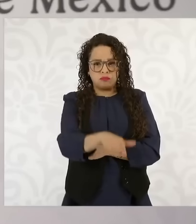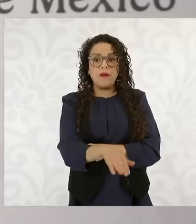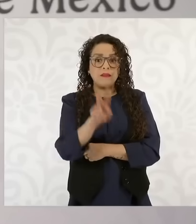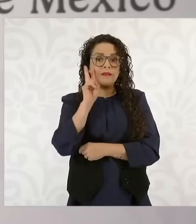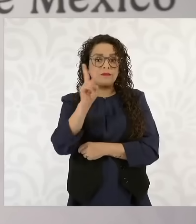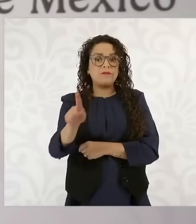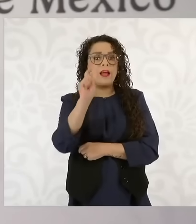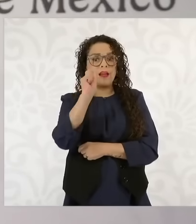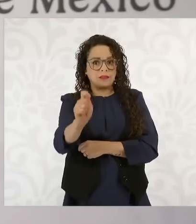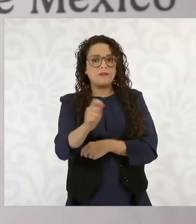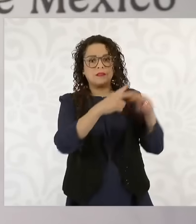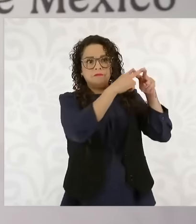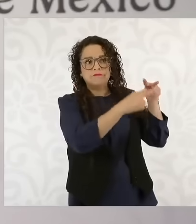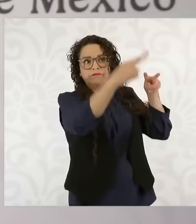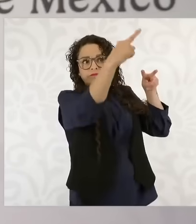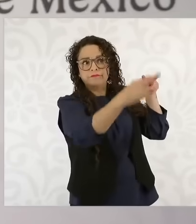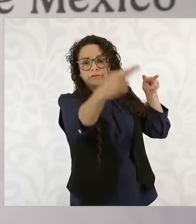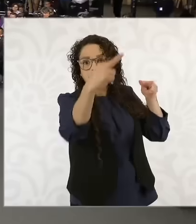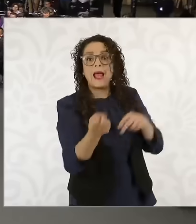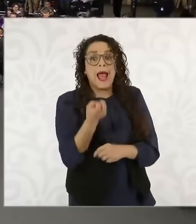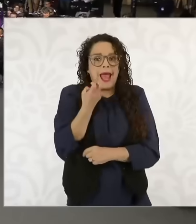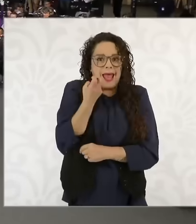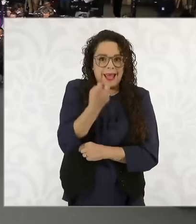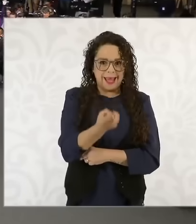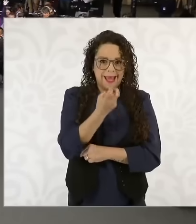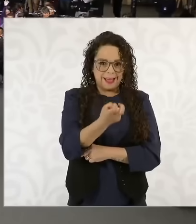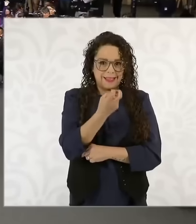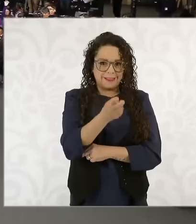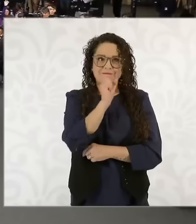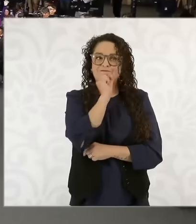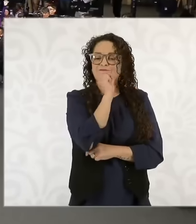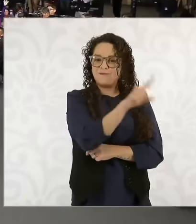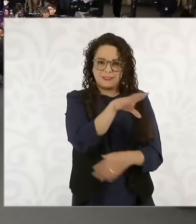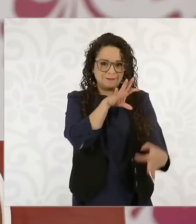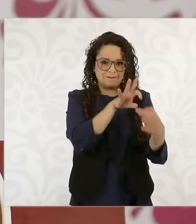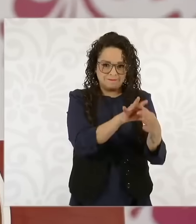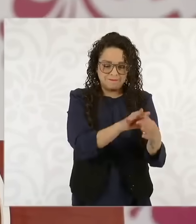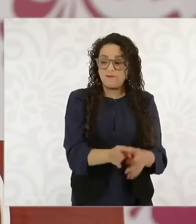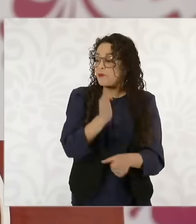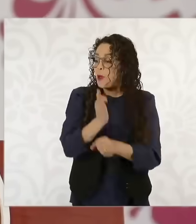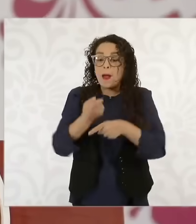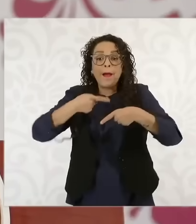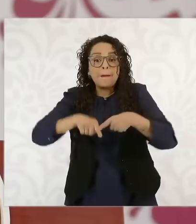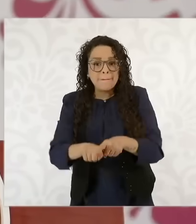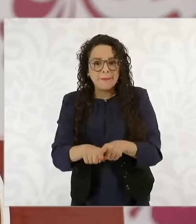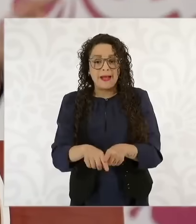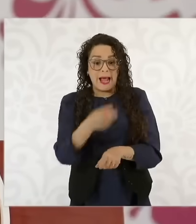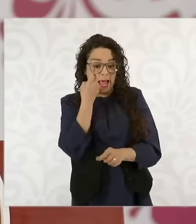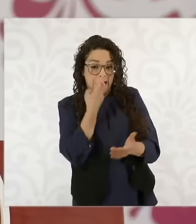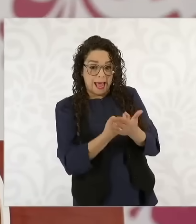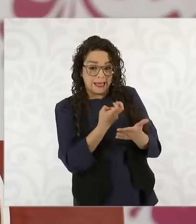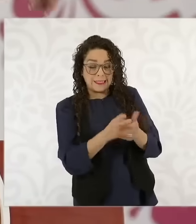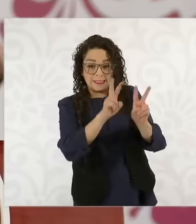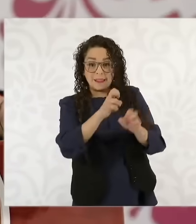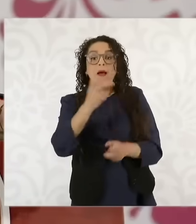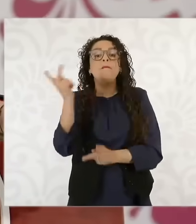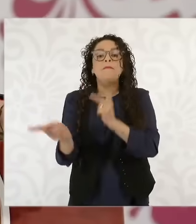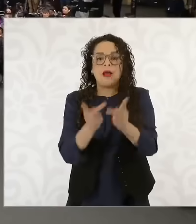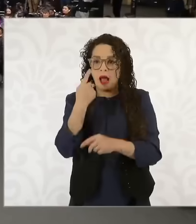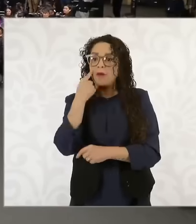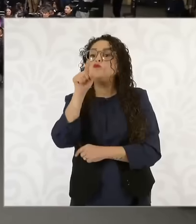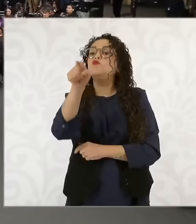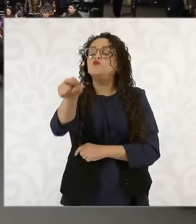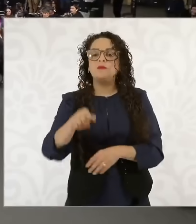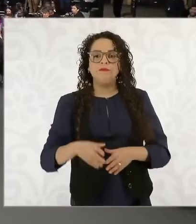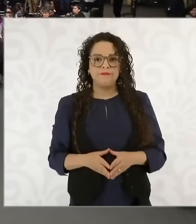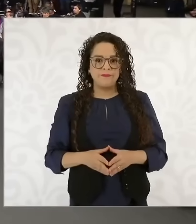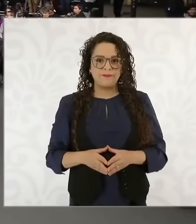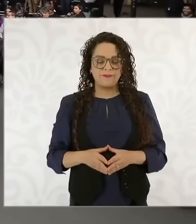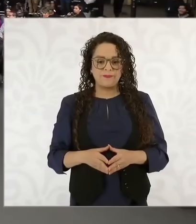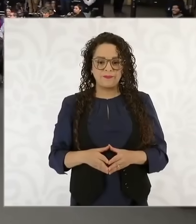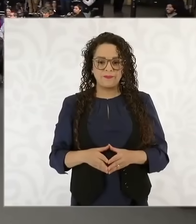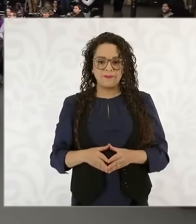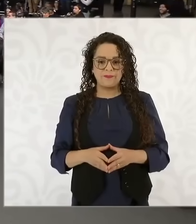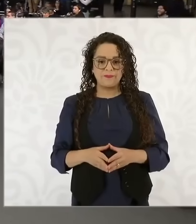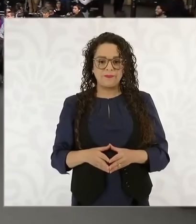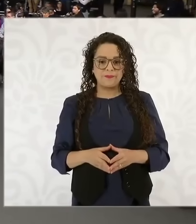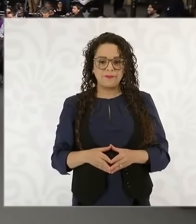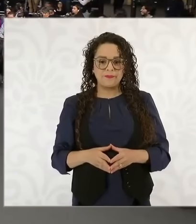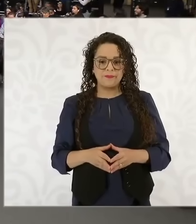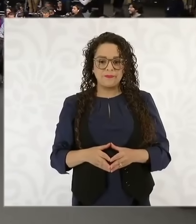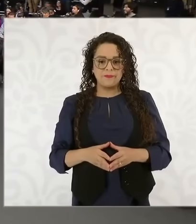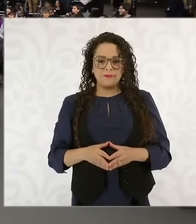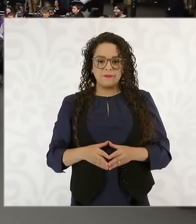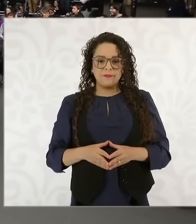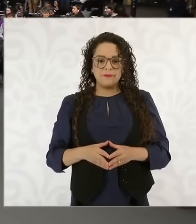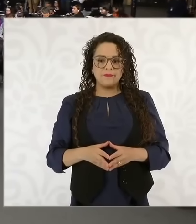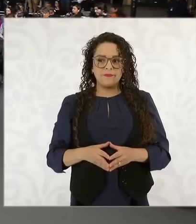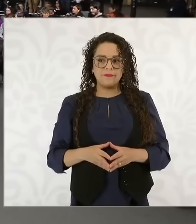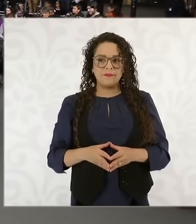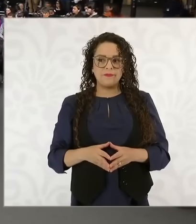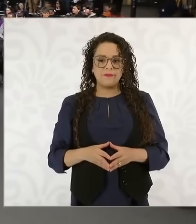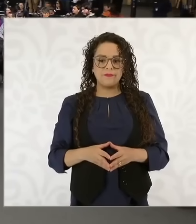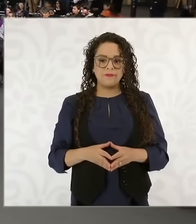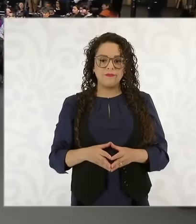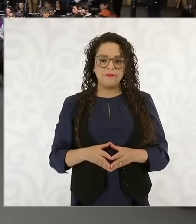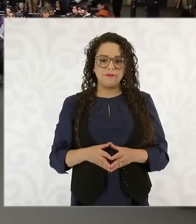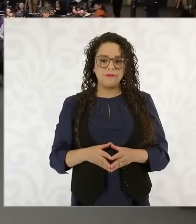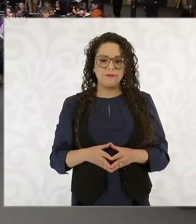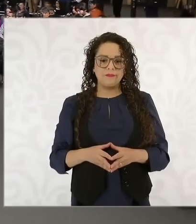es la información del día de hoy y ahora sí, a las preguntas sobre el tema. A ver, compañero.